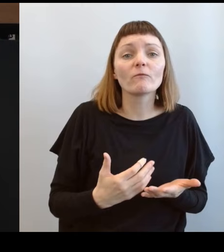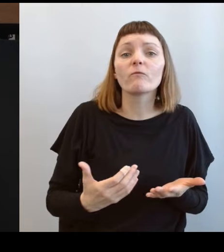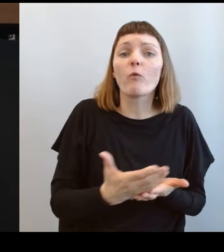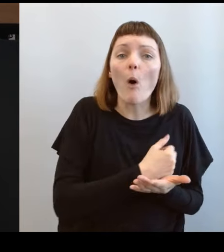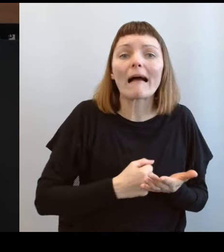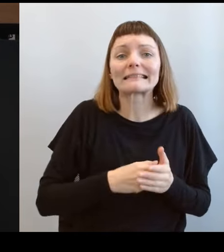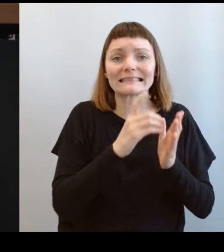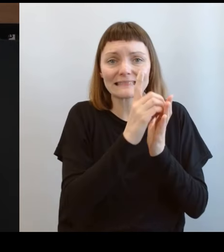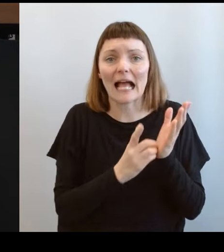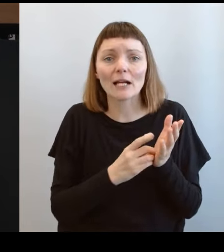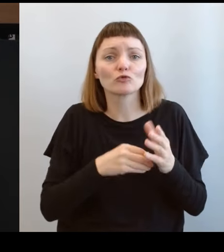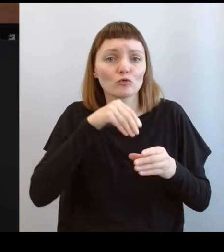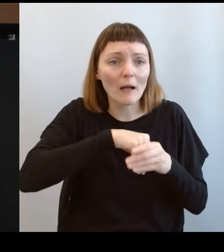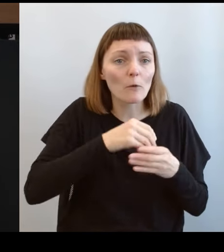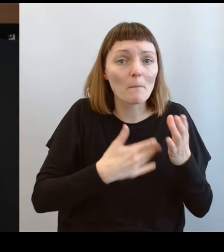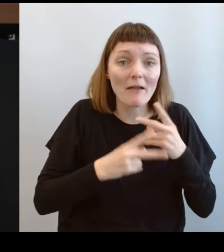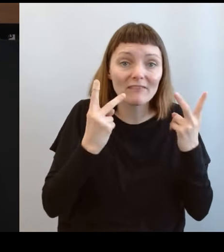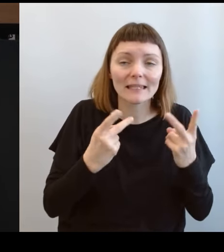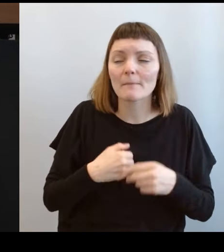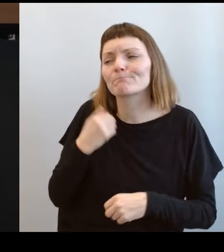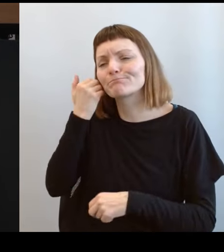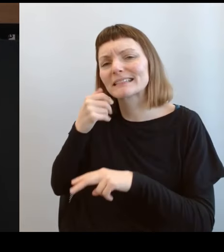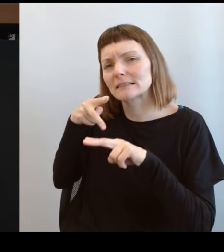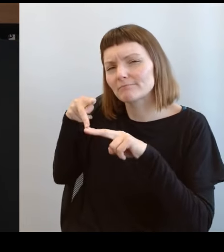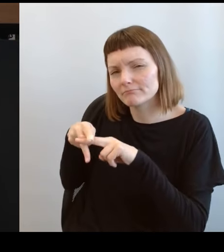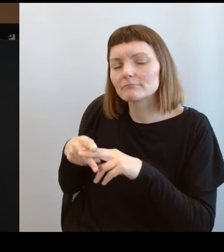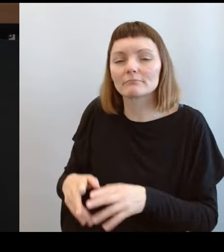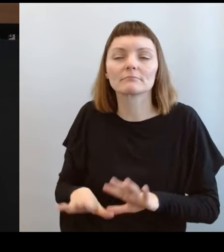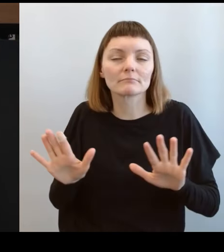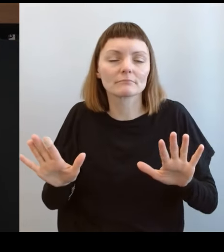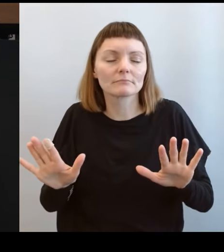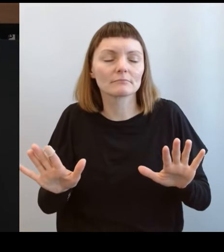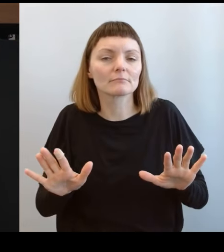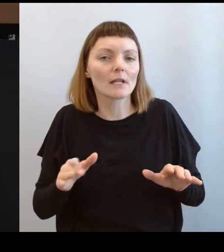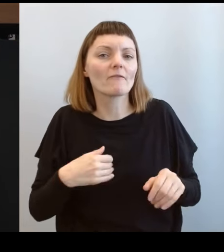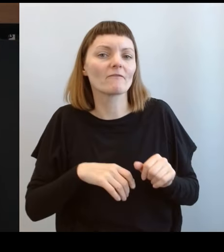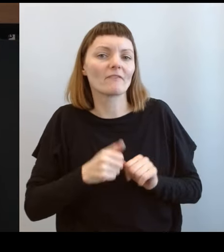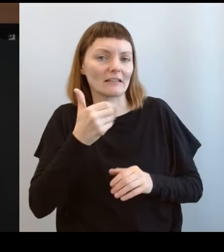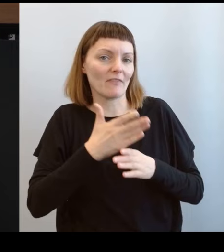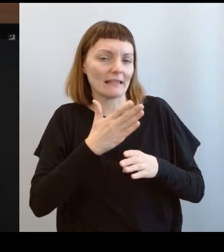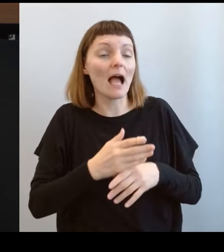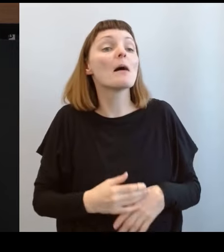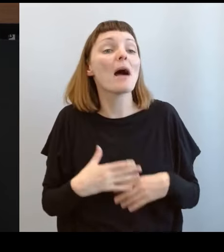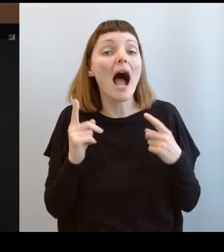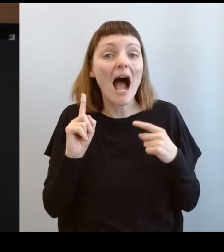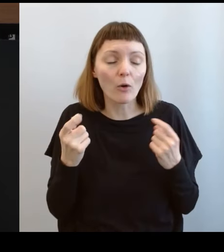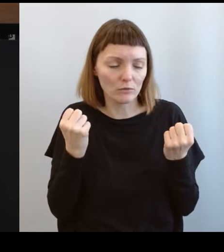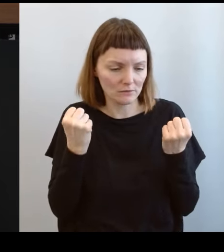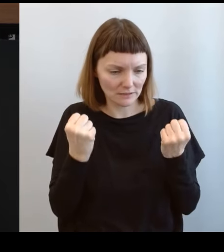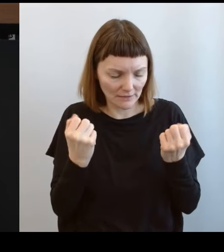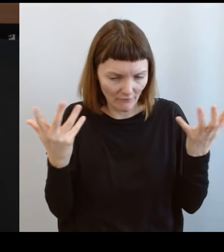ich aber fest steht auch Fest auch Auch wenn der Bund für das Mietrecht zuständig ist, Sie werden als Landesebene davon